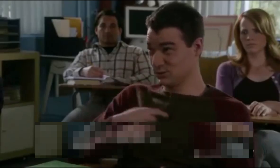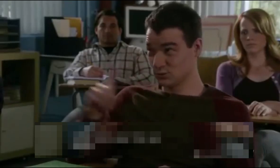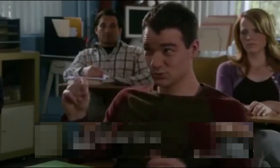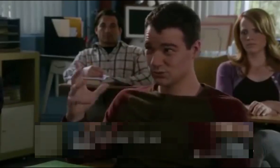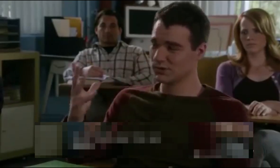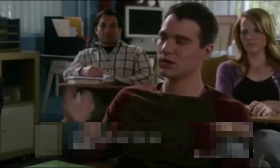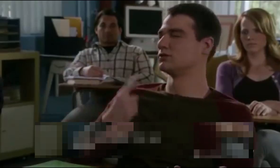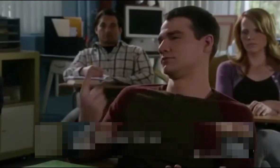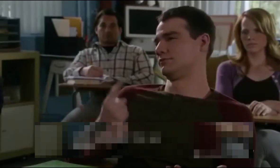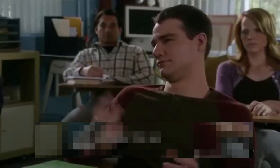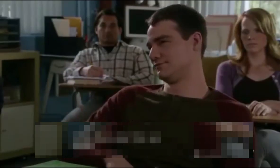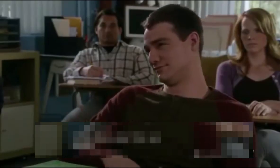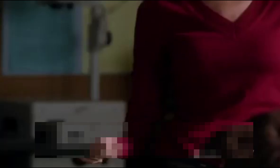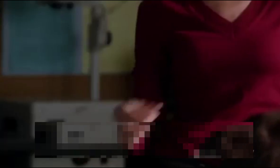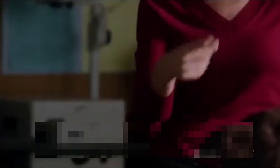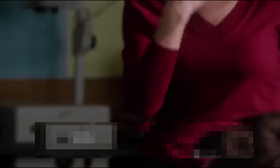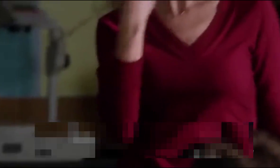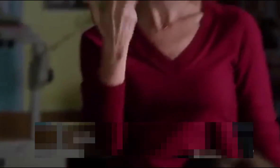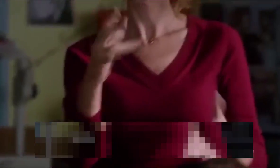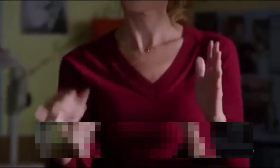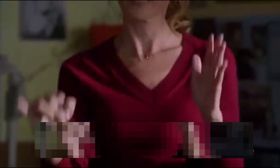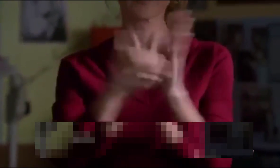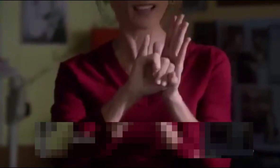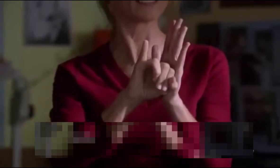Wir sind taub: zuerst, zuletzt, immer. Identität.